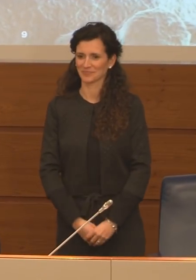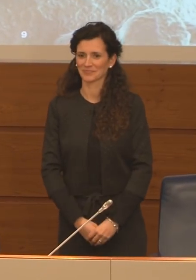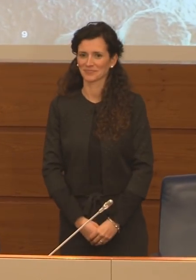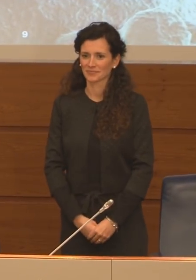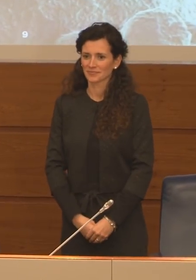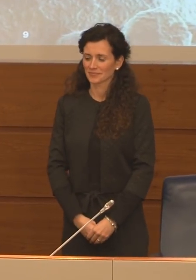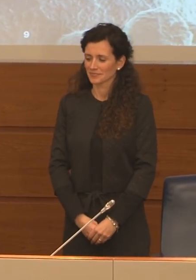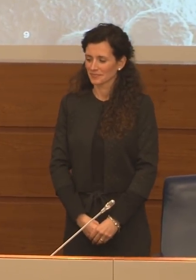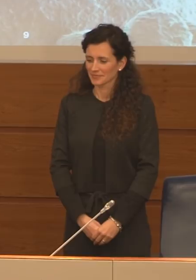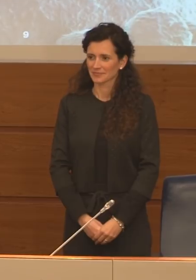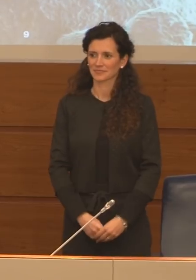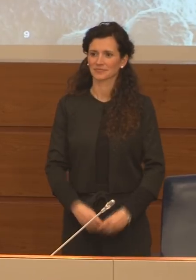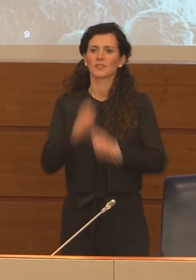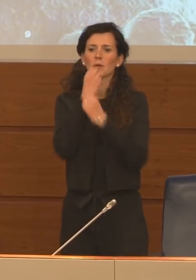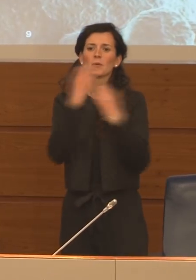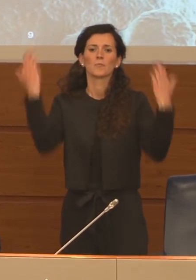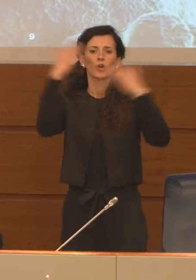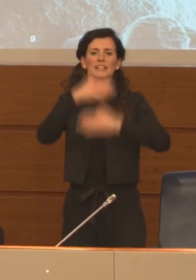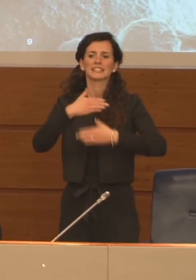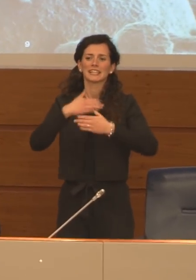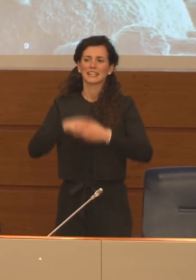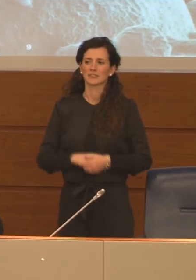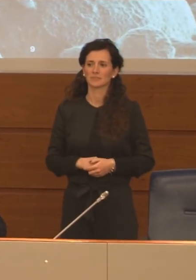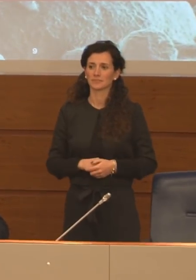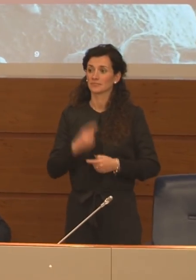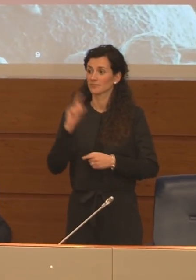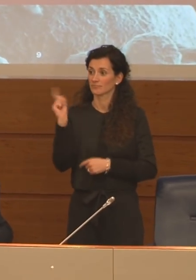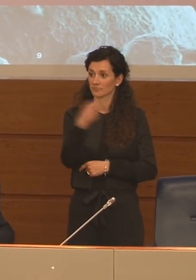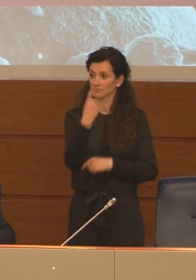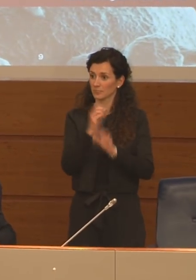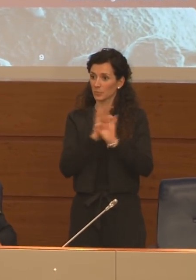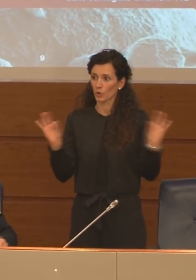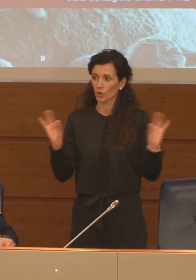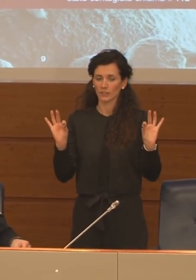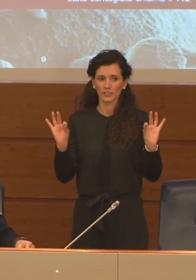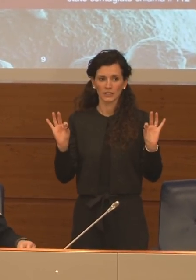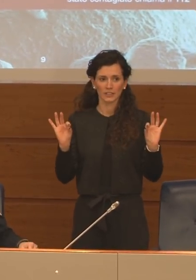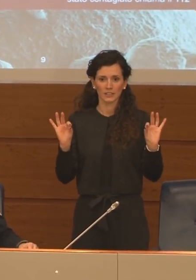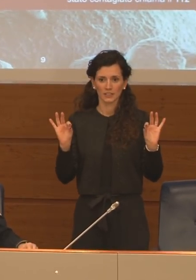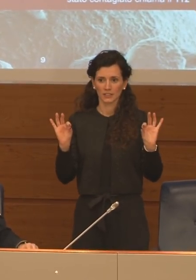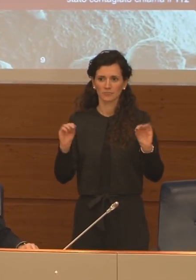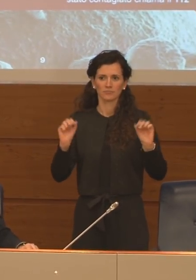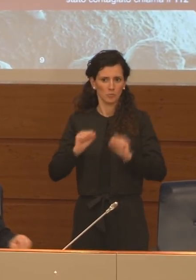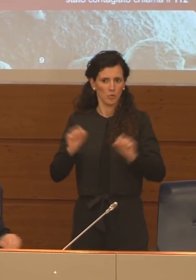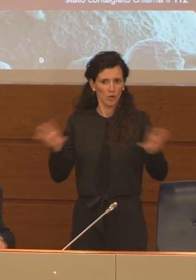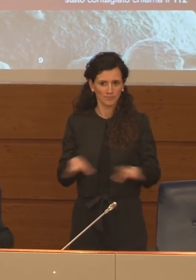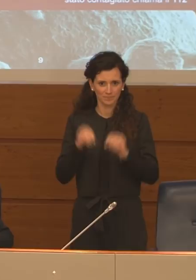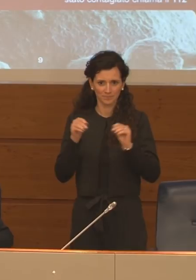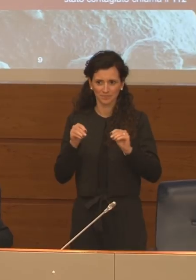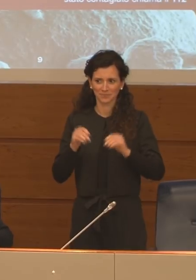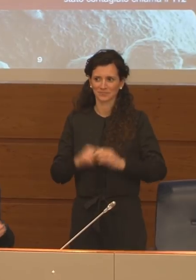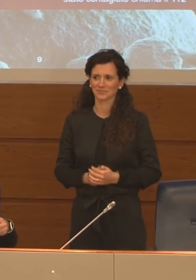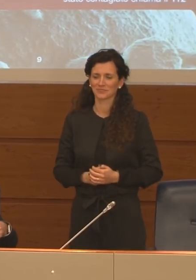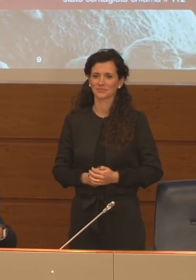Buonasera, se siete pronti iniziamo.